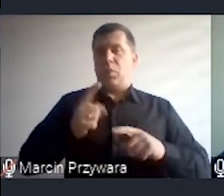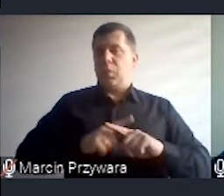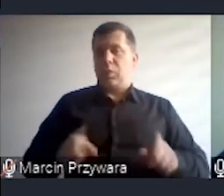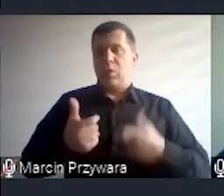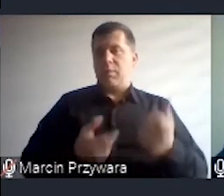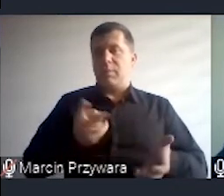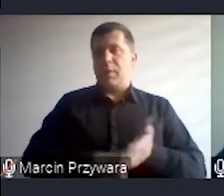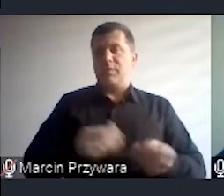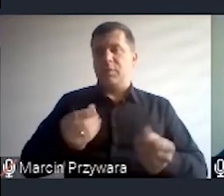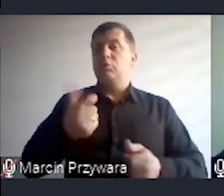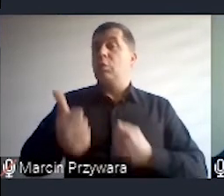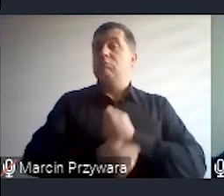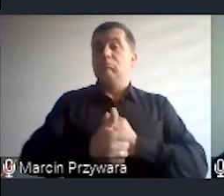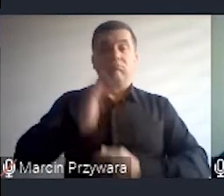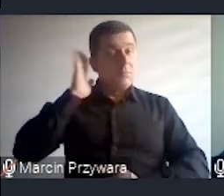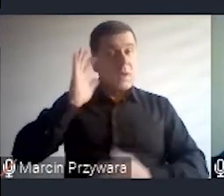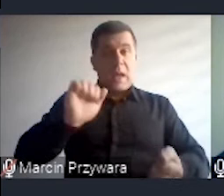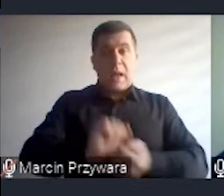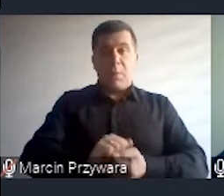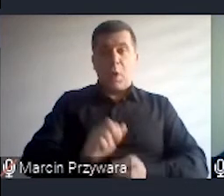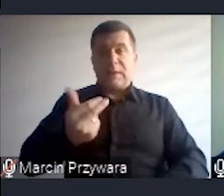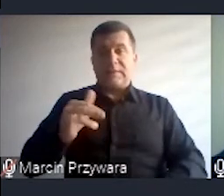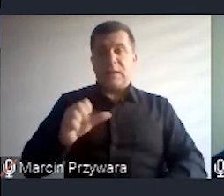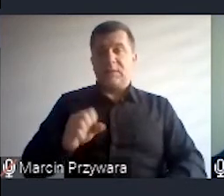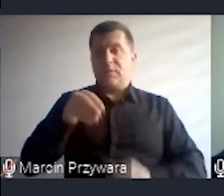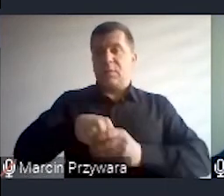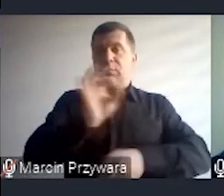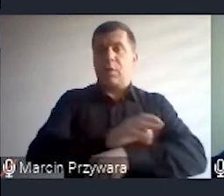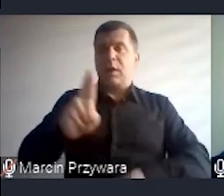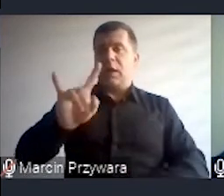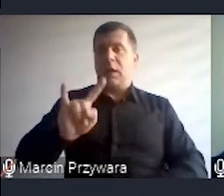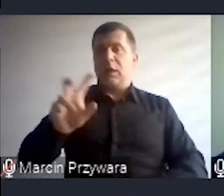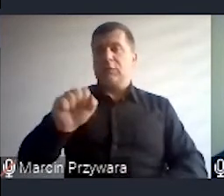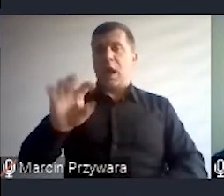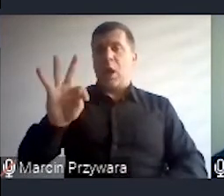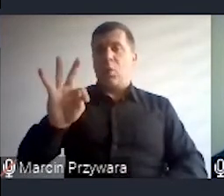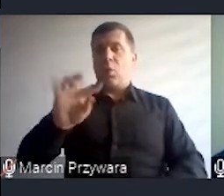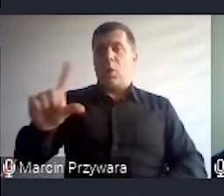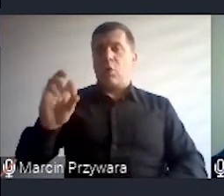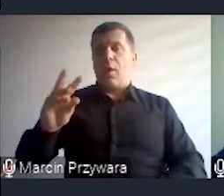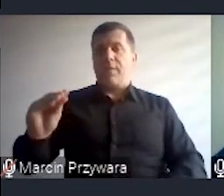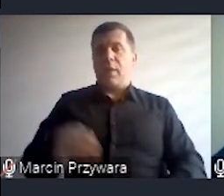Co się dzieje z amortyzacją w projektach ryczałtowych?